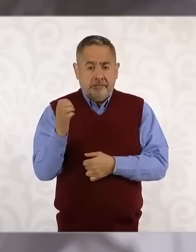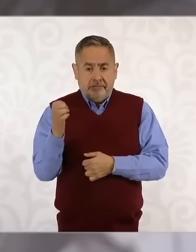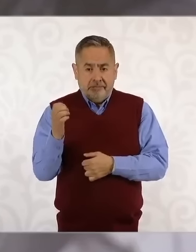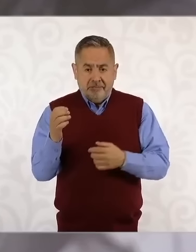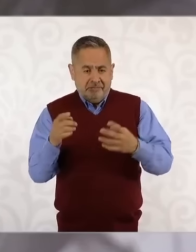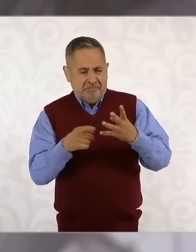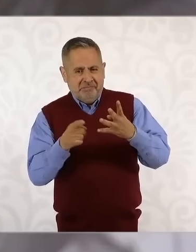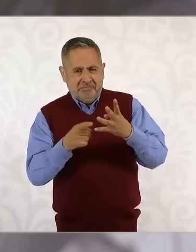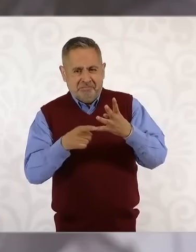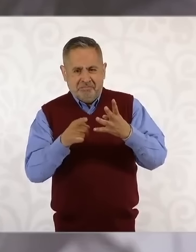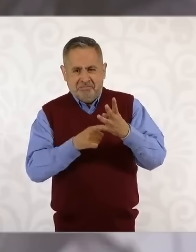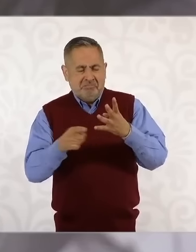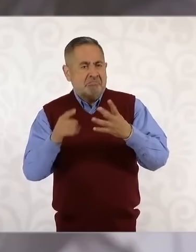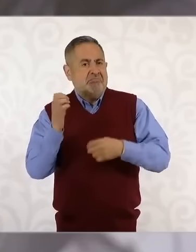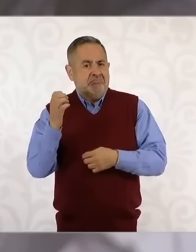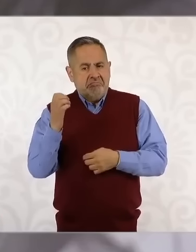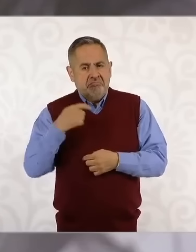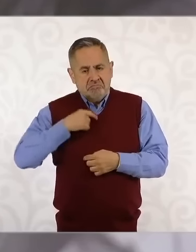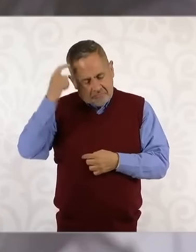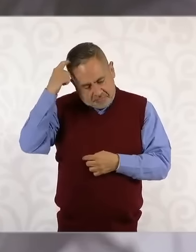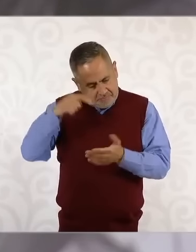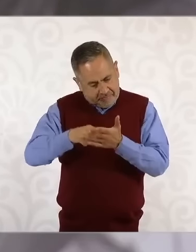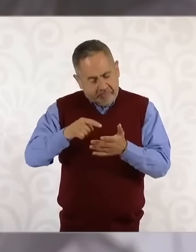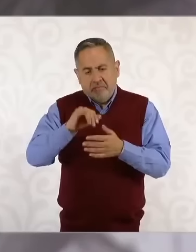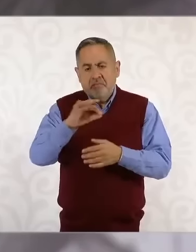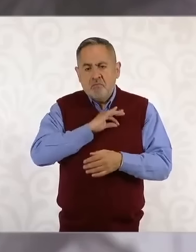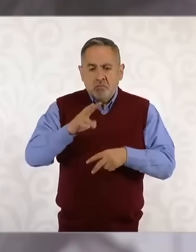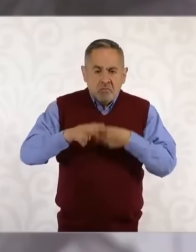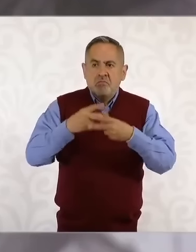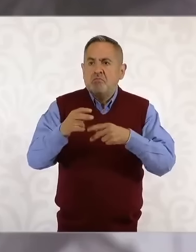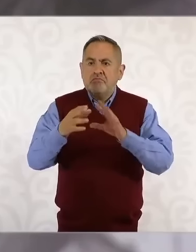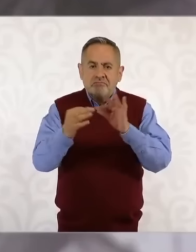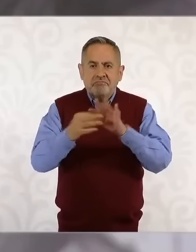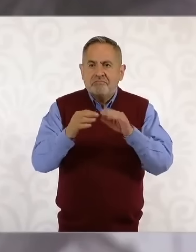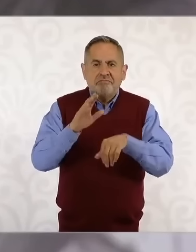alinear de manera transparente las necesidades de generación del país con las posibilidades